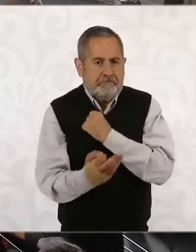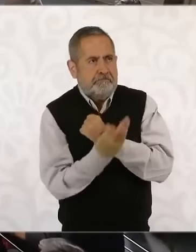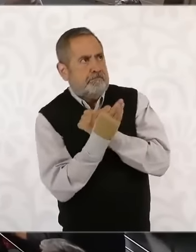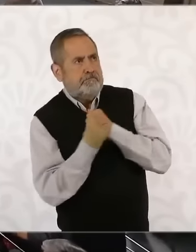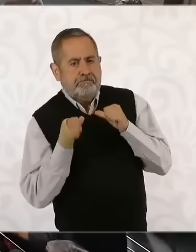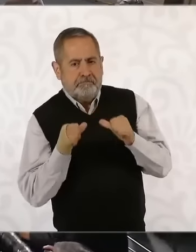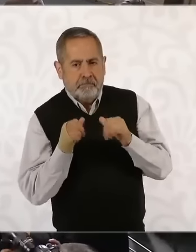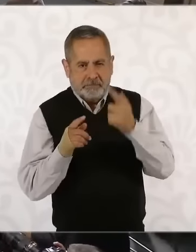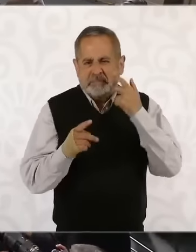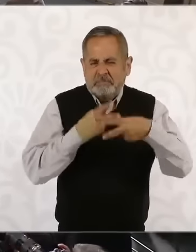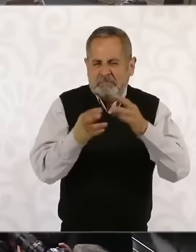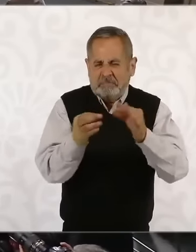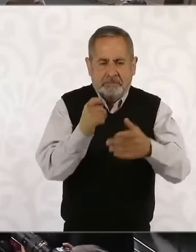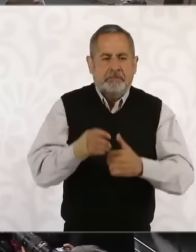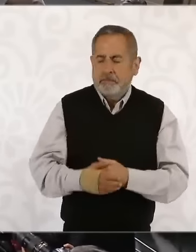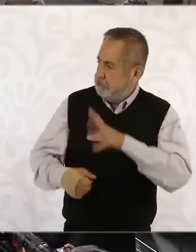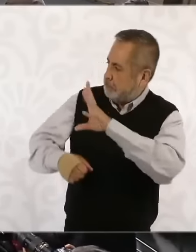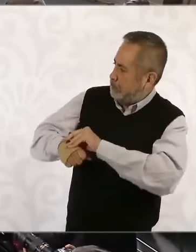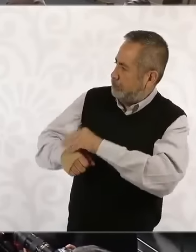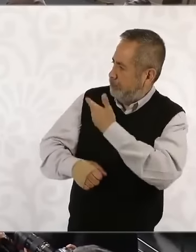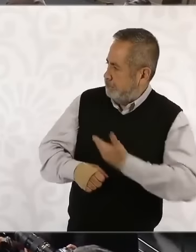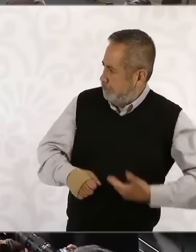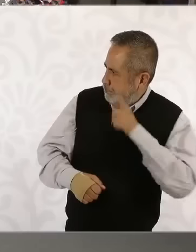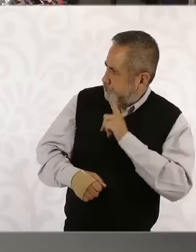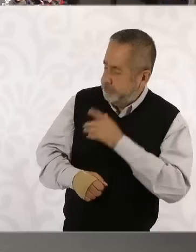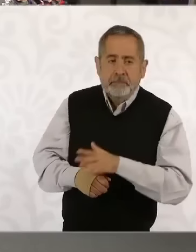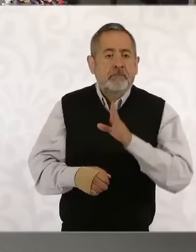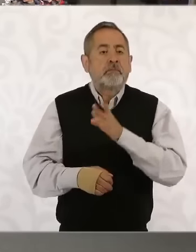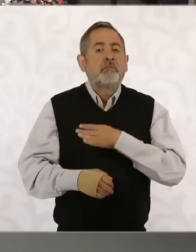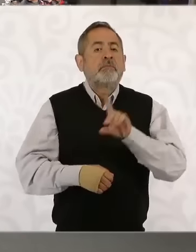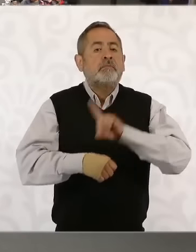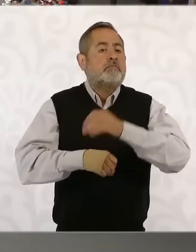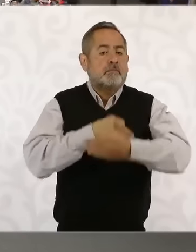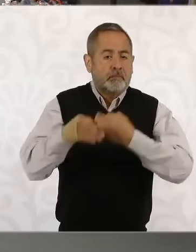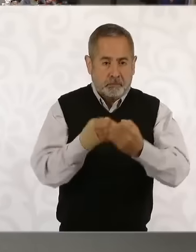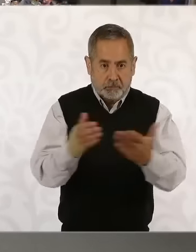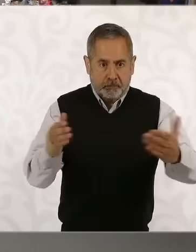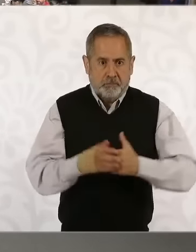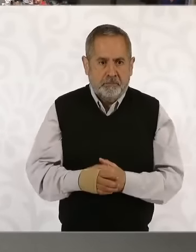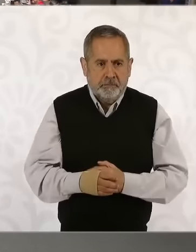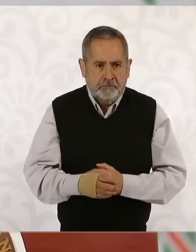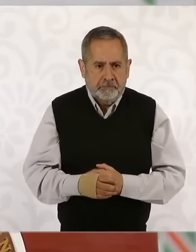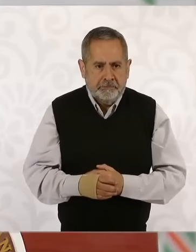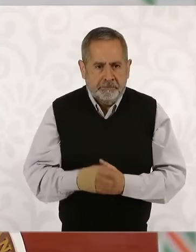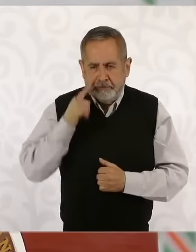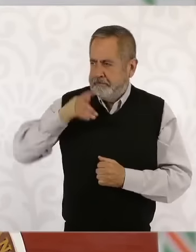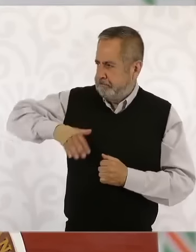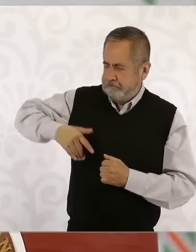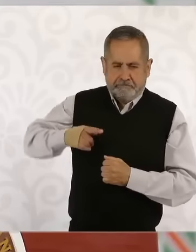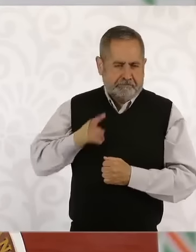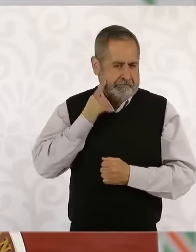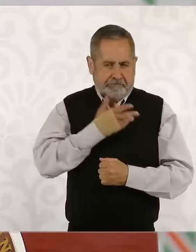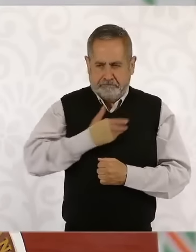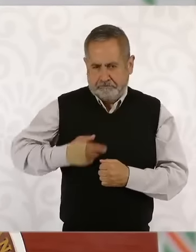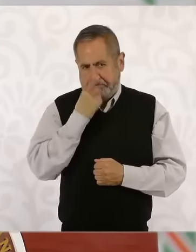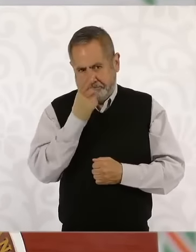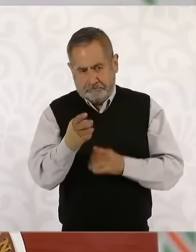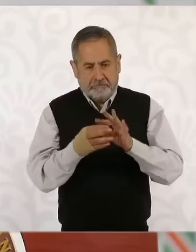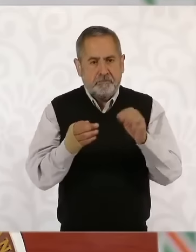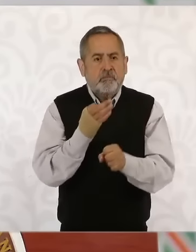Con su permiso, presidenta. Buenos días a todas y a todos. Como ya adelantó la presidenta, estamos